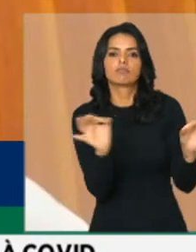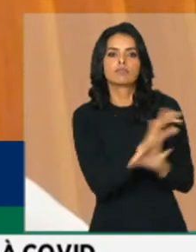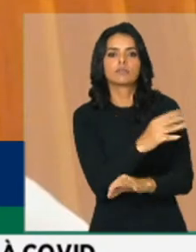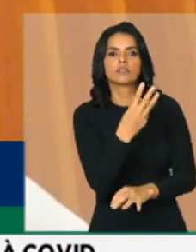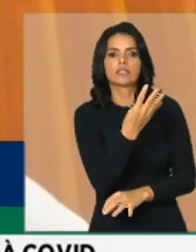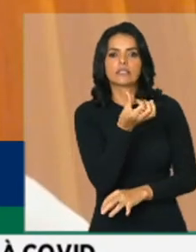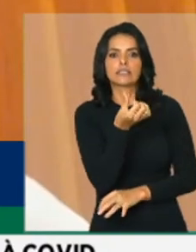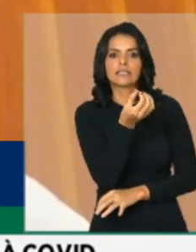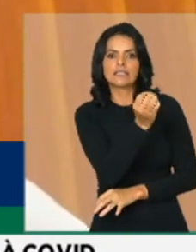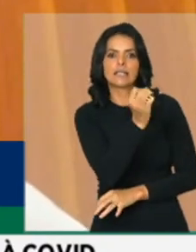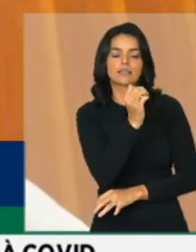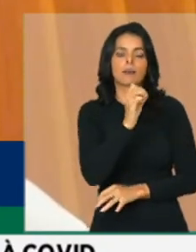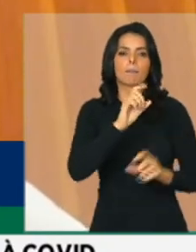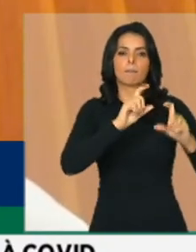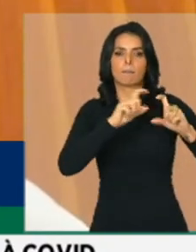VACINAÇÃO MAIS ATRASADA DO